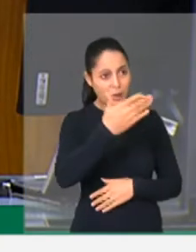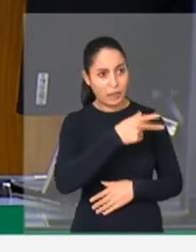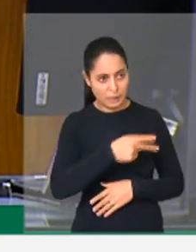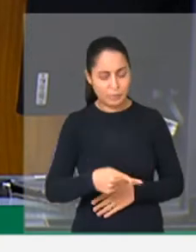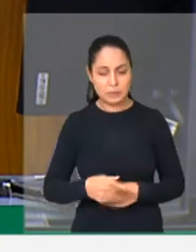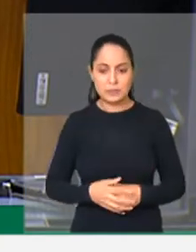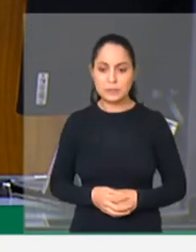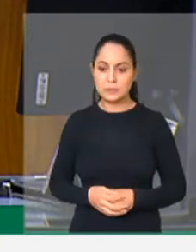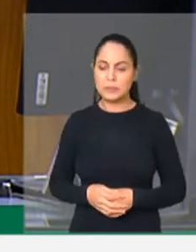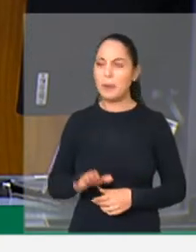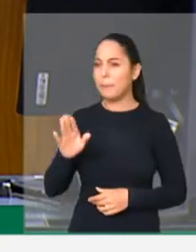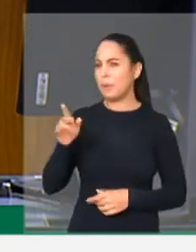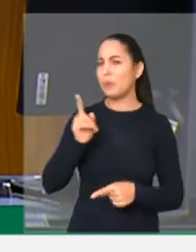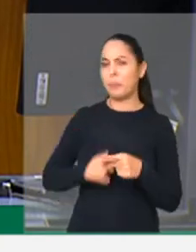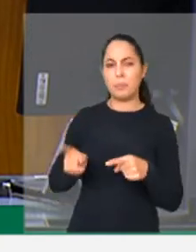ENTÃO, REGIMENTALMENTE, NO NOSSO ENTENDIMENTO, A GENTE